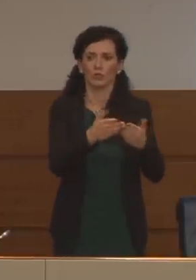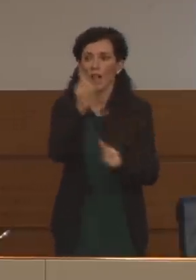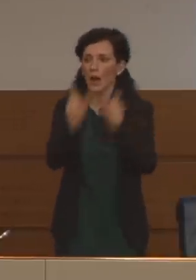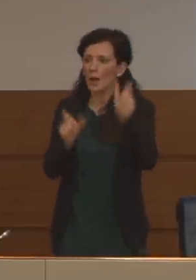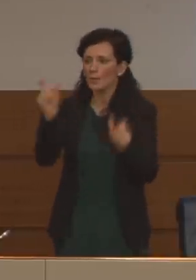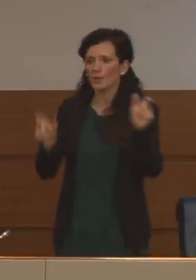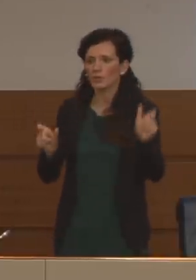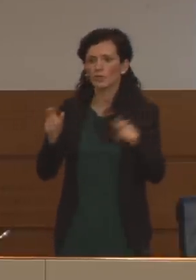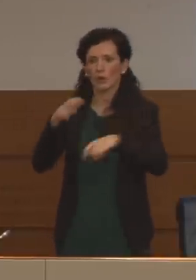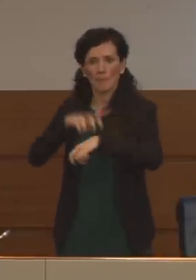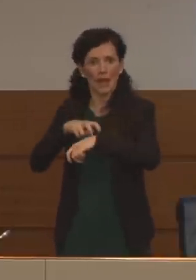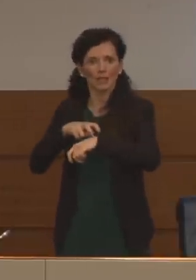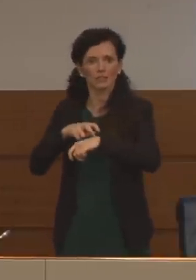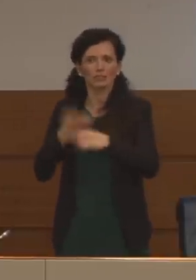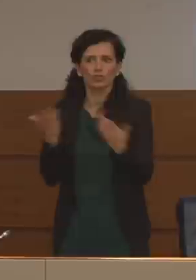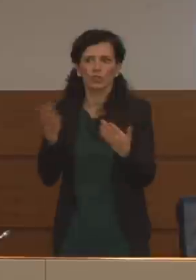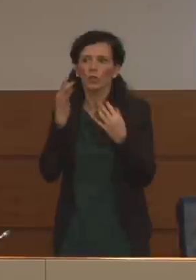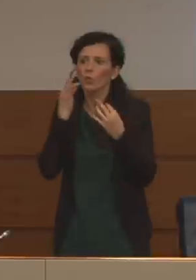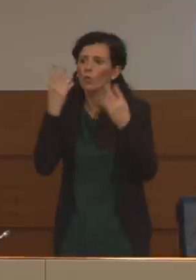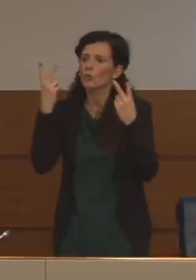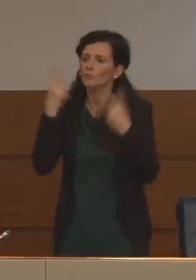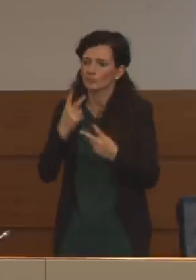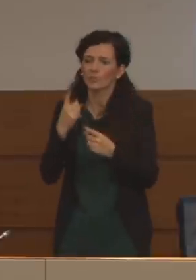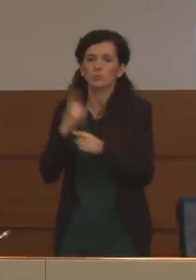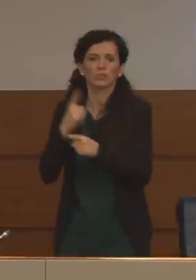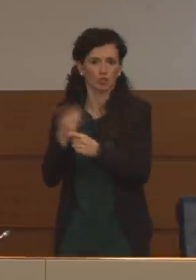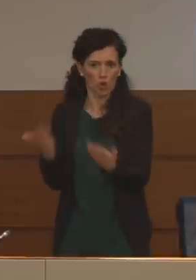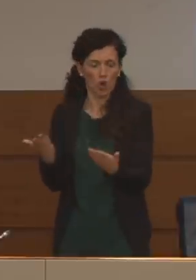Per quanto riguarda invece le apparecchiature noi stiamo lavorando per